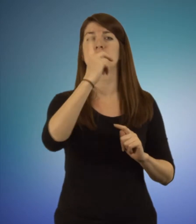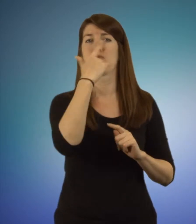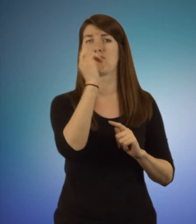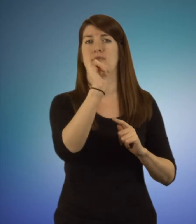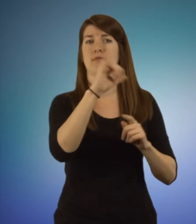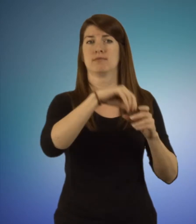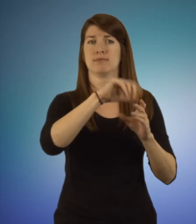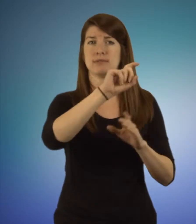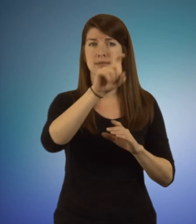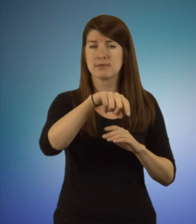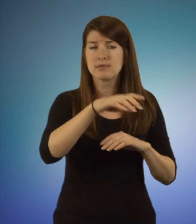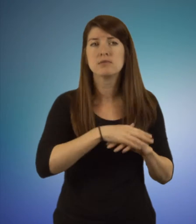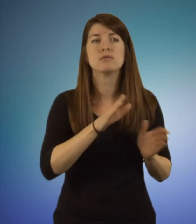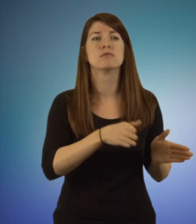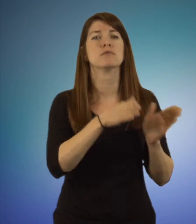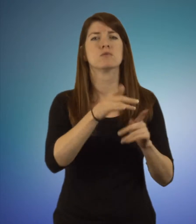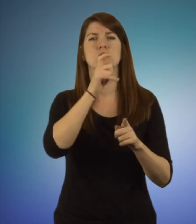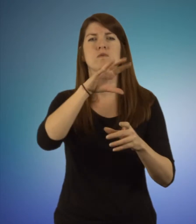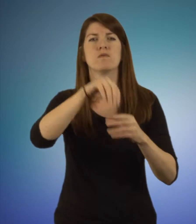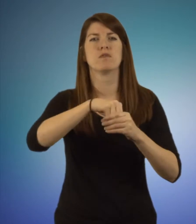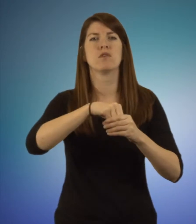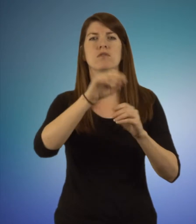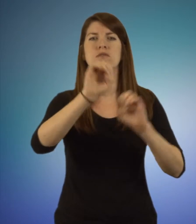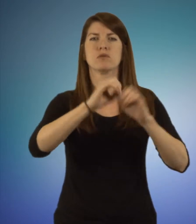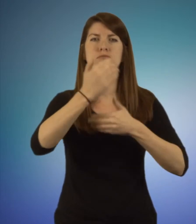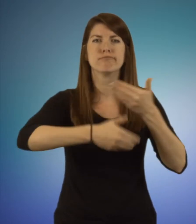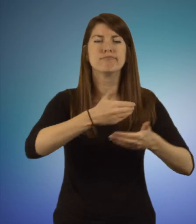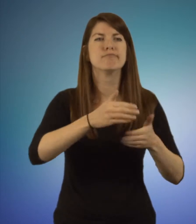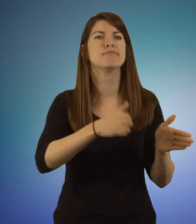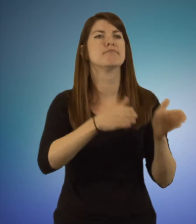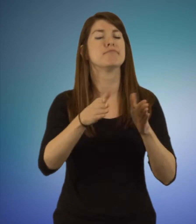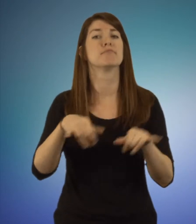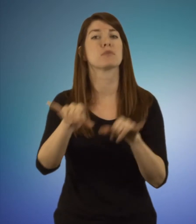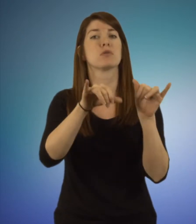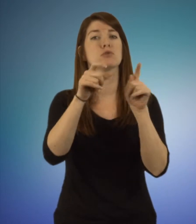evaluación; la terminología común y su significado; qué herramientas se utilizan